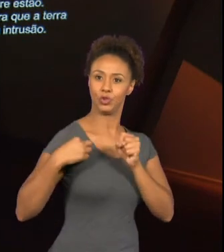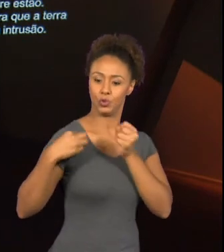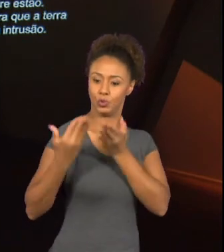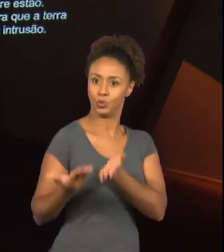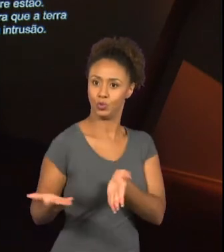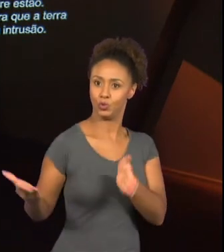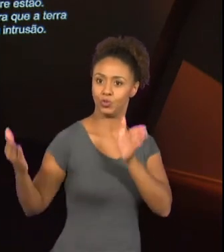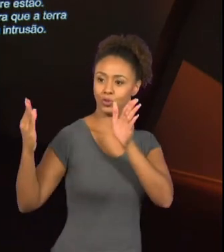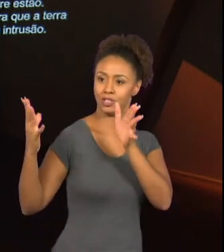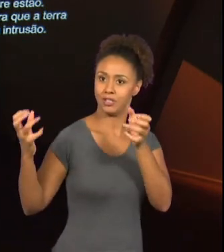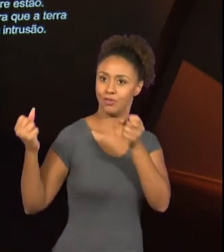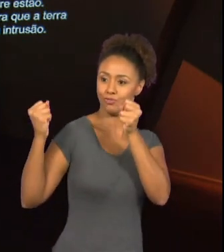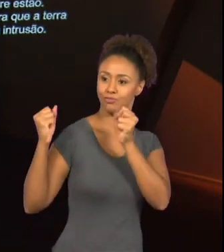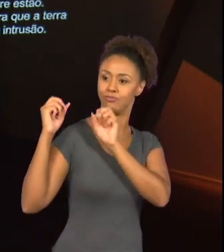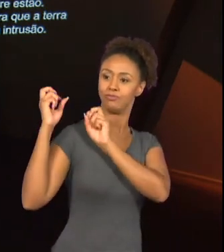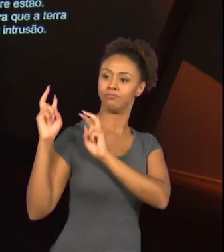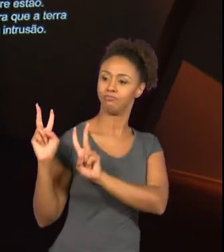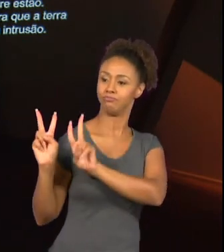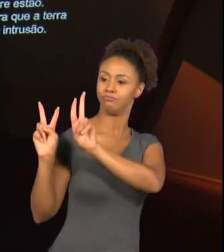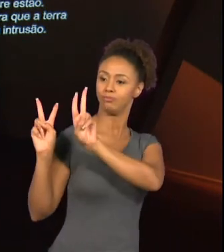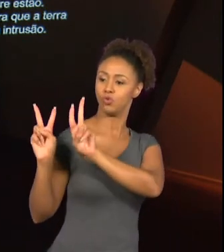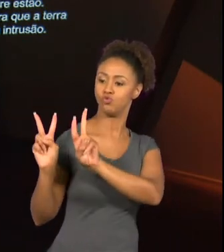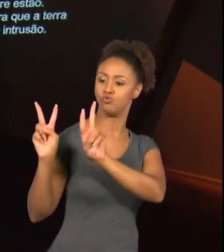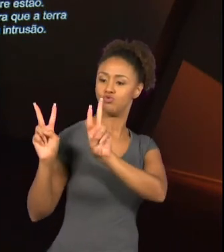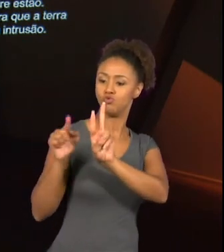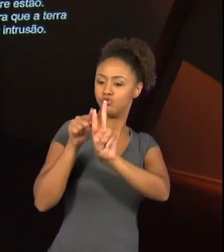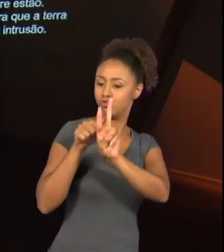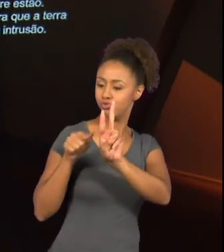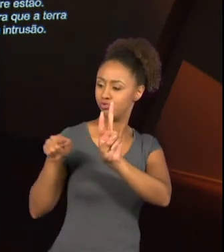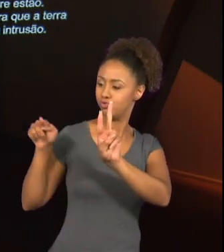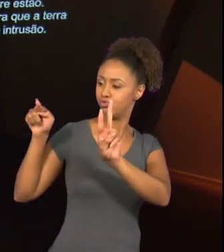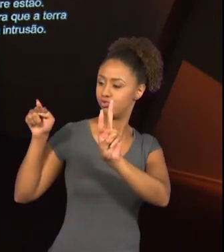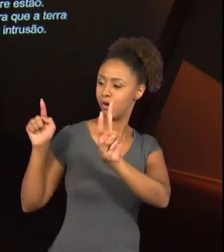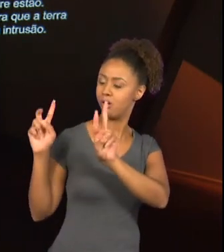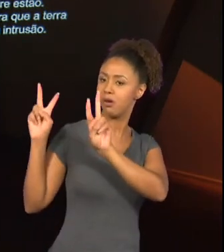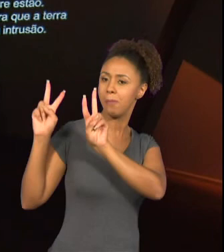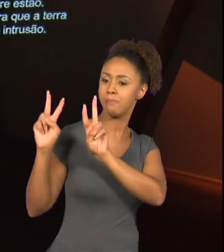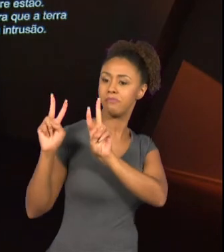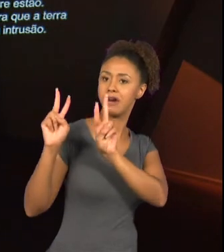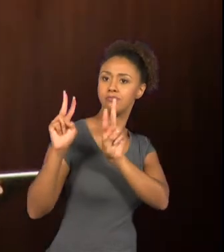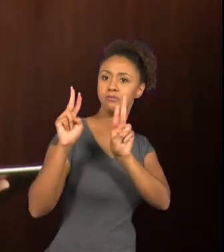PRÓPRIA IDENTIFICAÇÃO COM O GRÃO, COM A SEMENTE E AQUELA RELAÇÃO QUE NÓS FALAMOS DO VÍNCULO